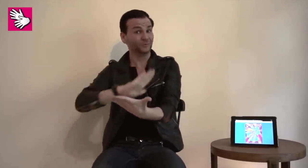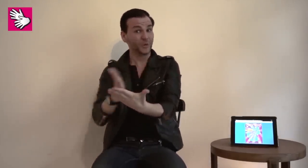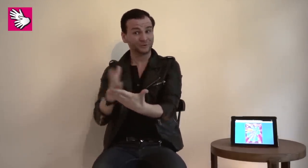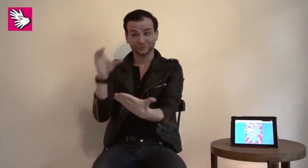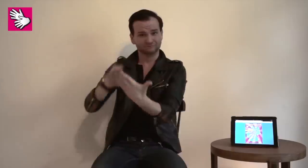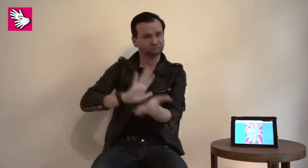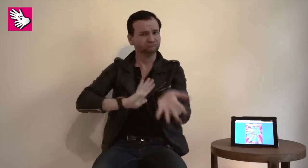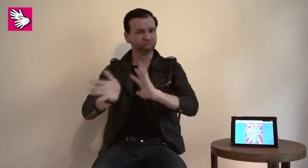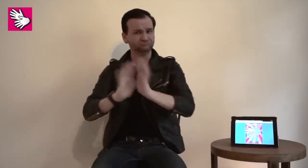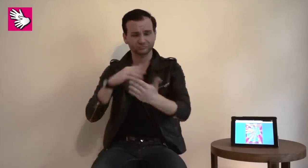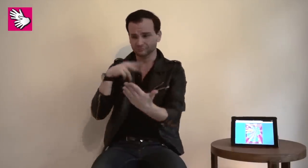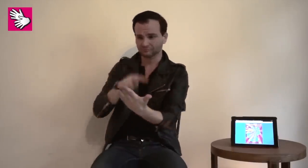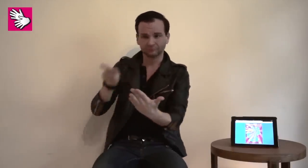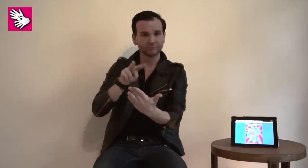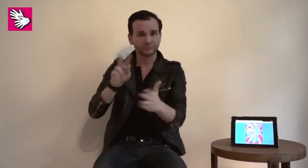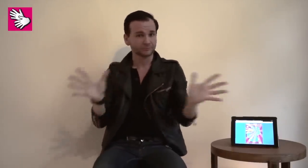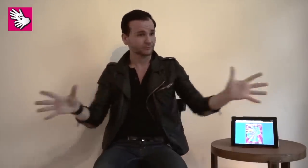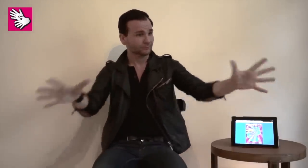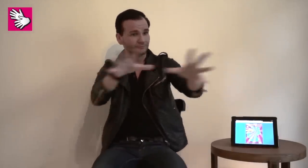den Text gebärdensprachlich dolmetscht und ich verstehe ihn vollends. Das alles sind Erweiterungen des Horizonts.